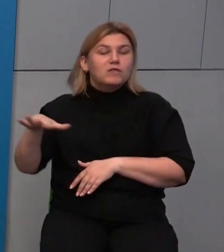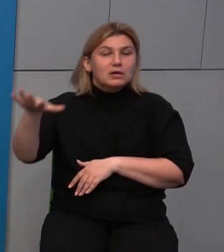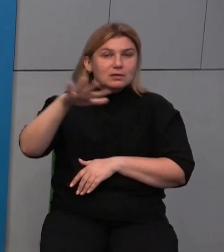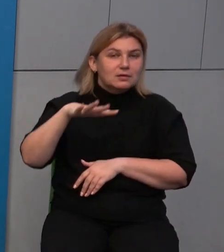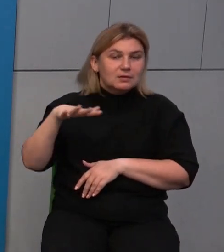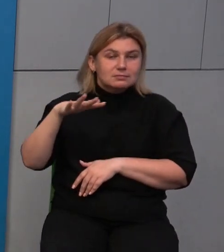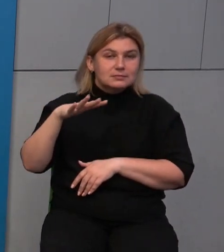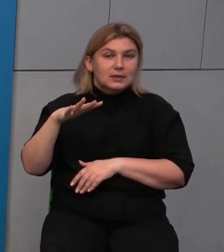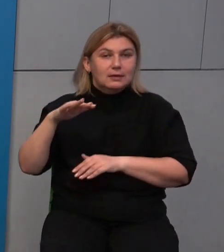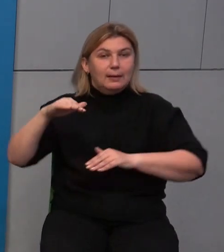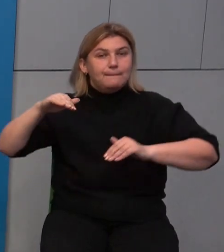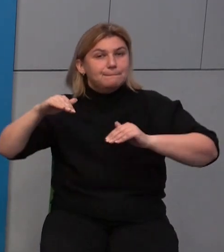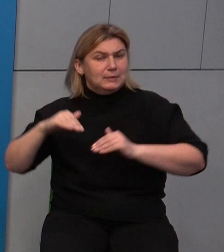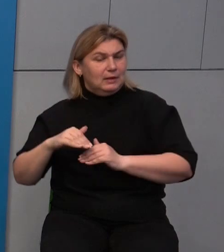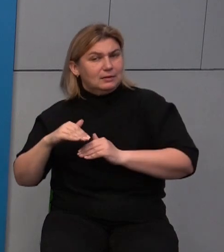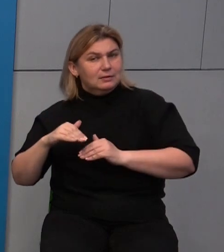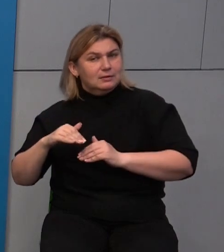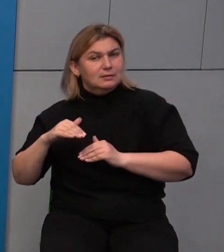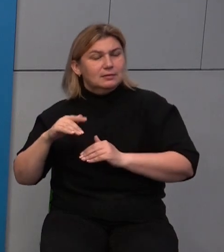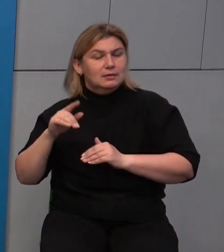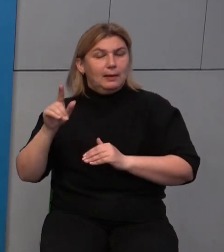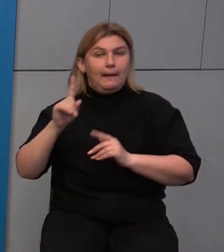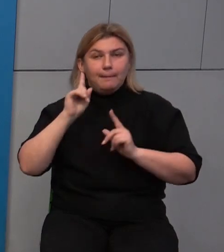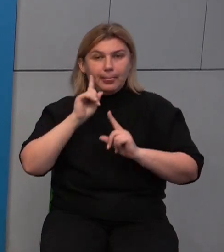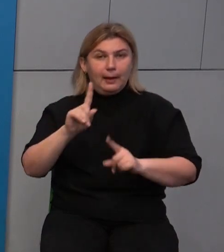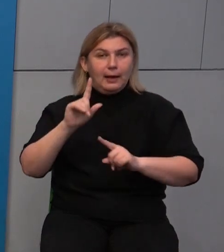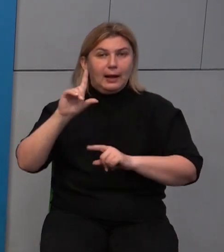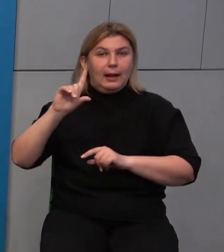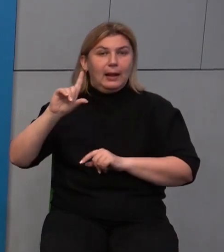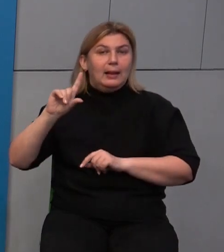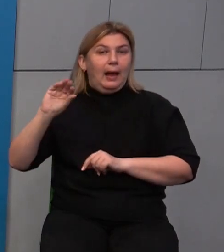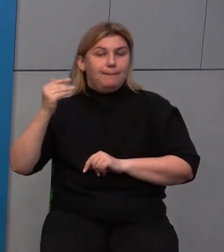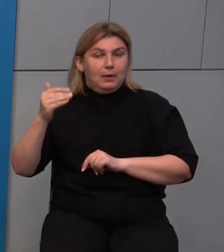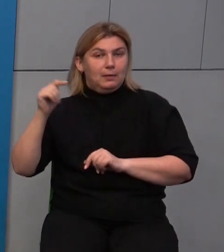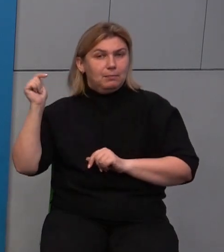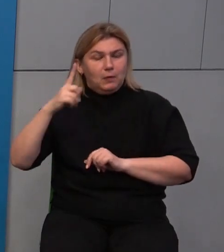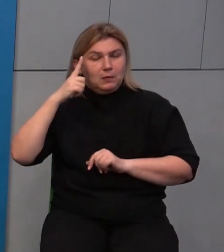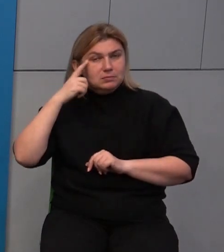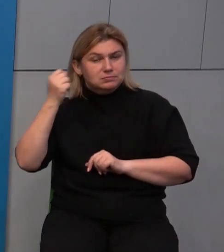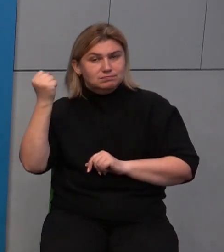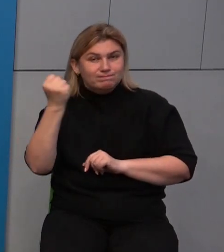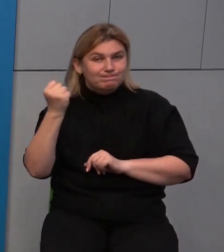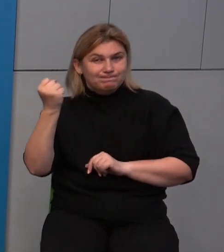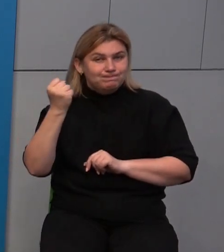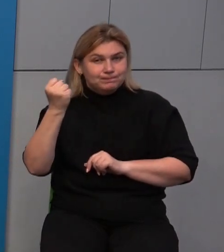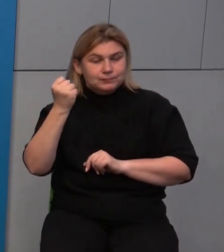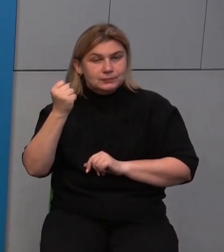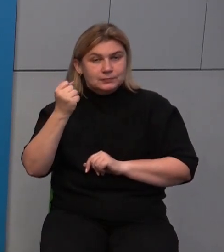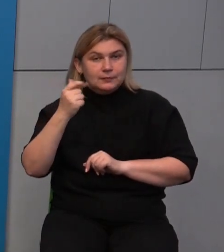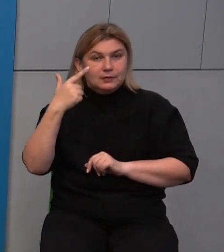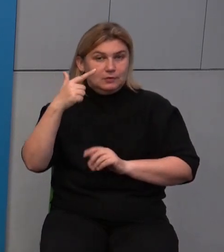niż tak naprawdę mógł się Lemowi wryć w głowę, w pamięć w trakcie II wojny światowej,